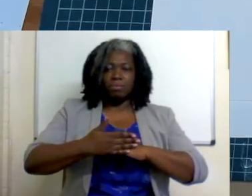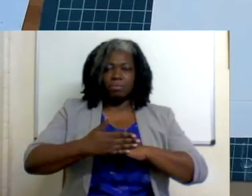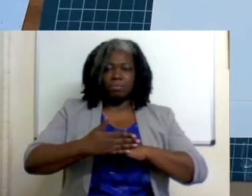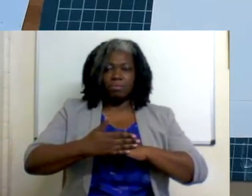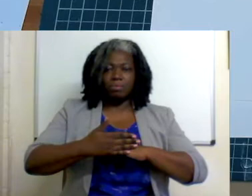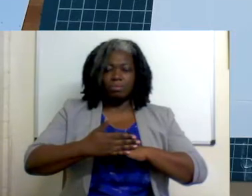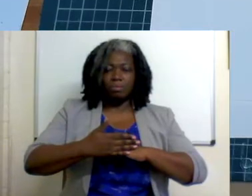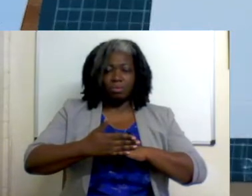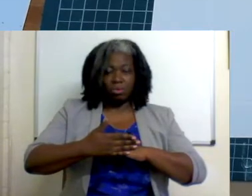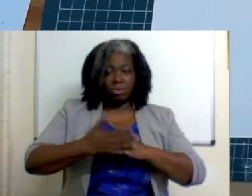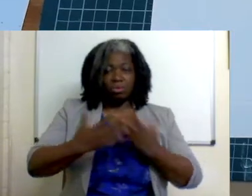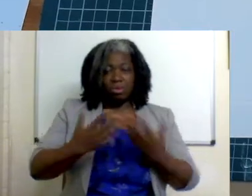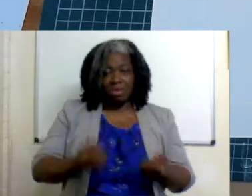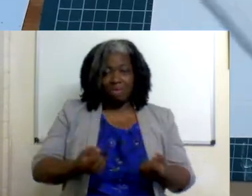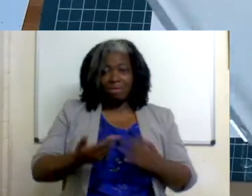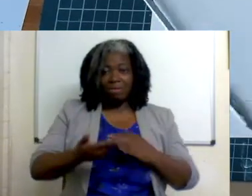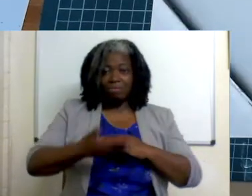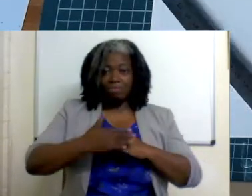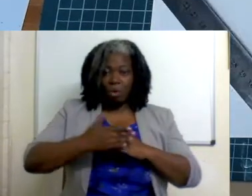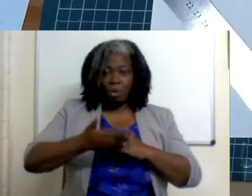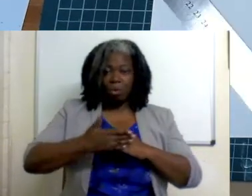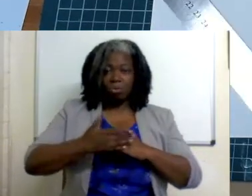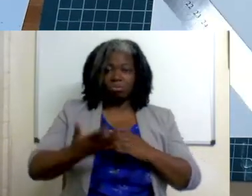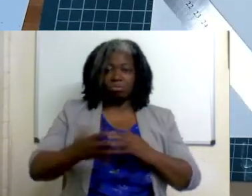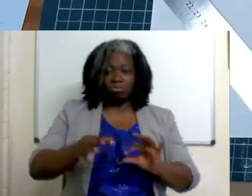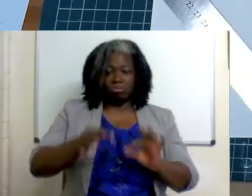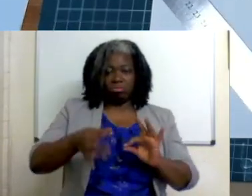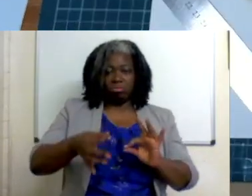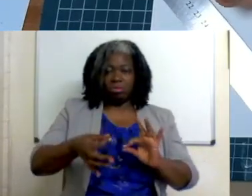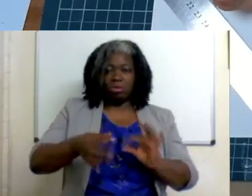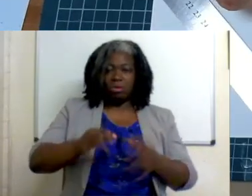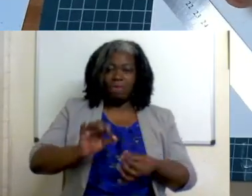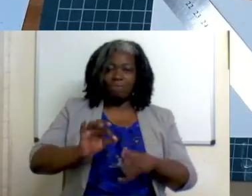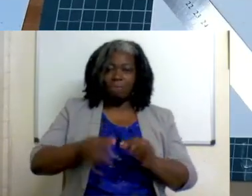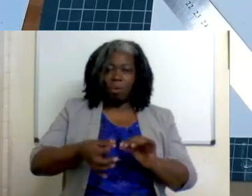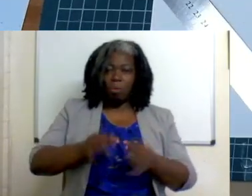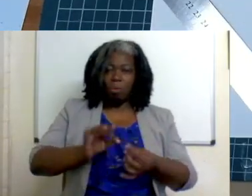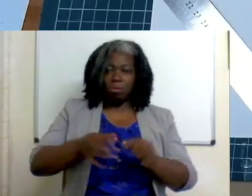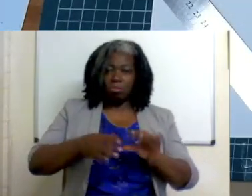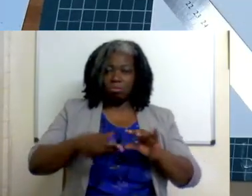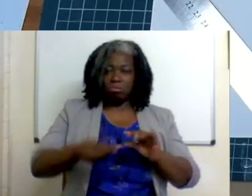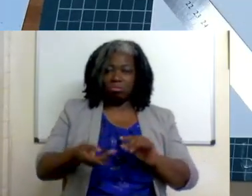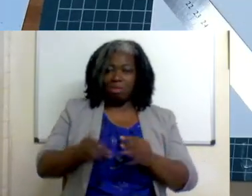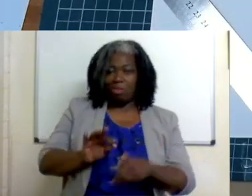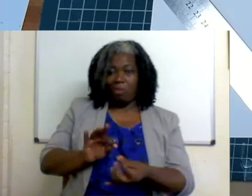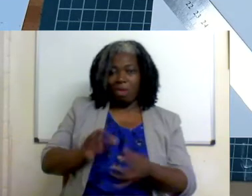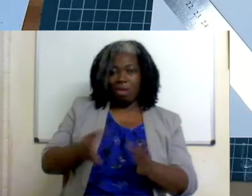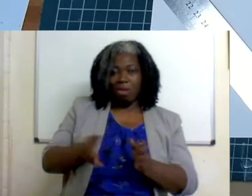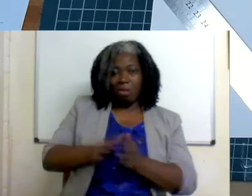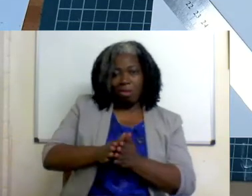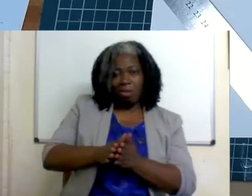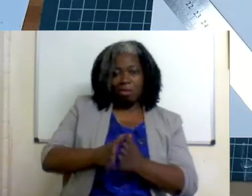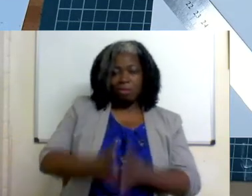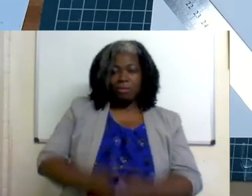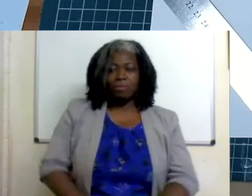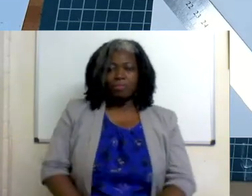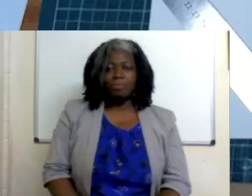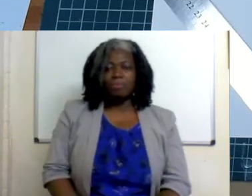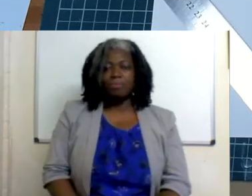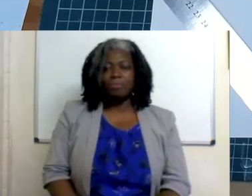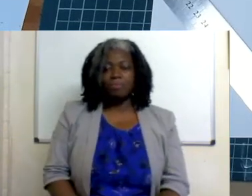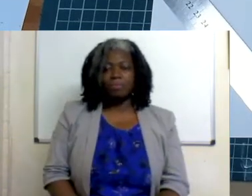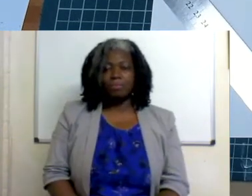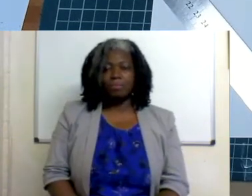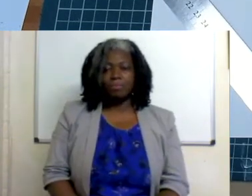ted mame ten preklad. Ted to taky slozim na druhou stranu a